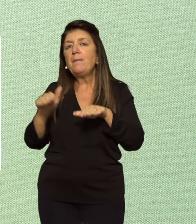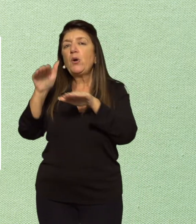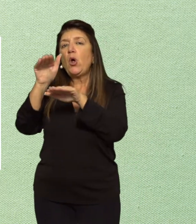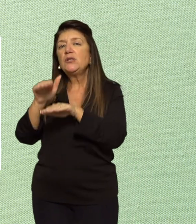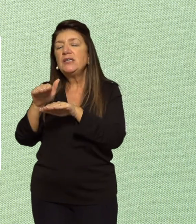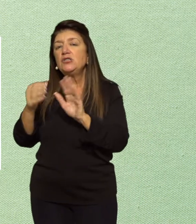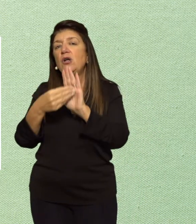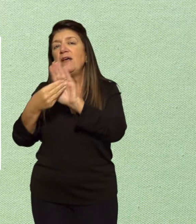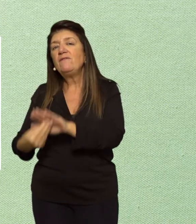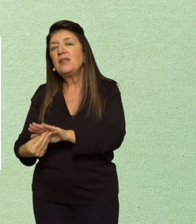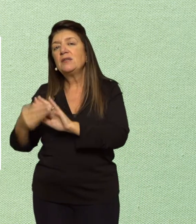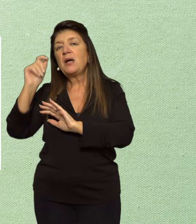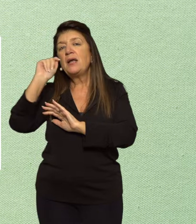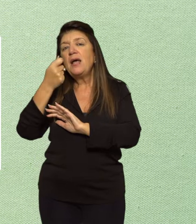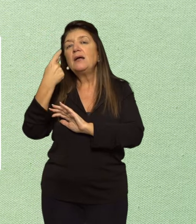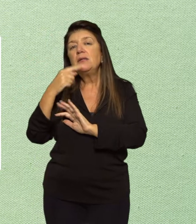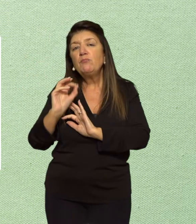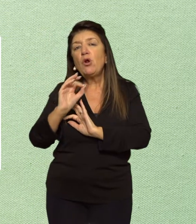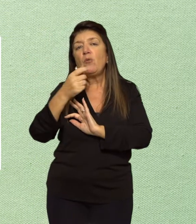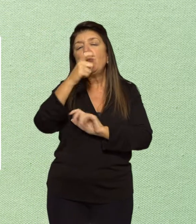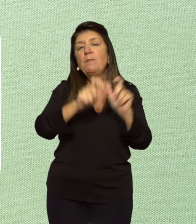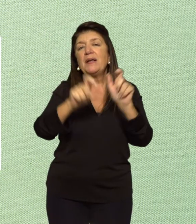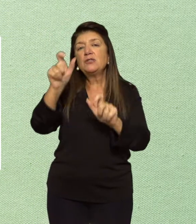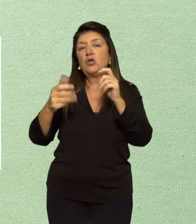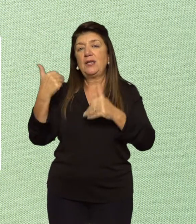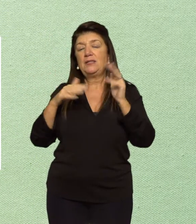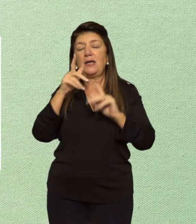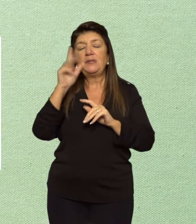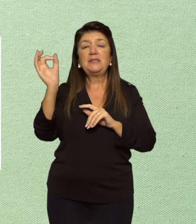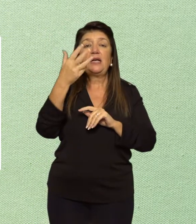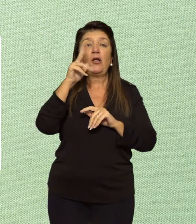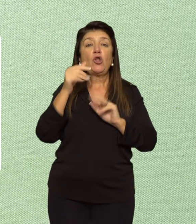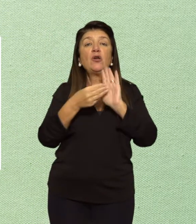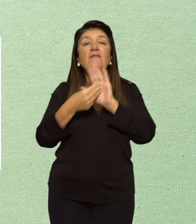le persone disabili, quindi se la donna vittima di violenza in questo momento più facilmente